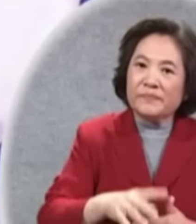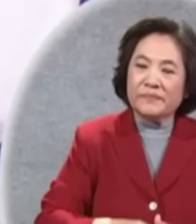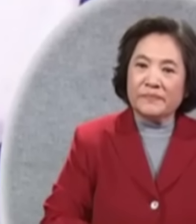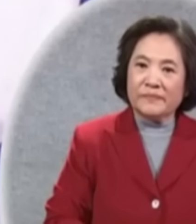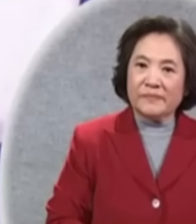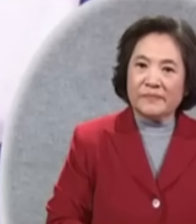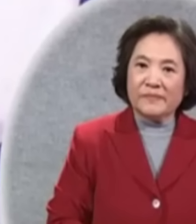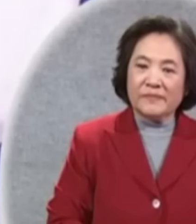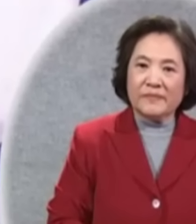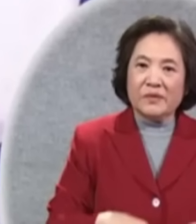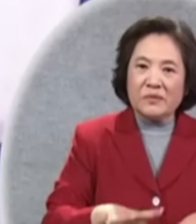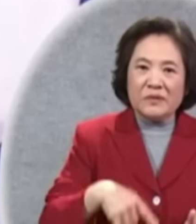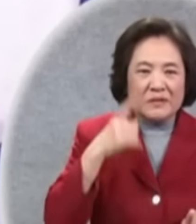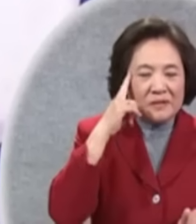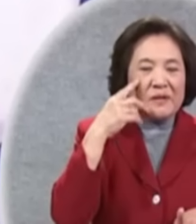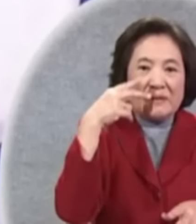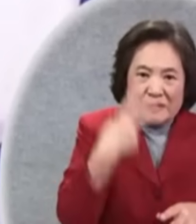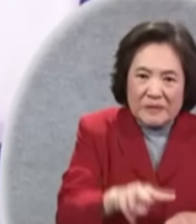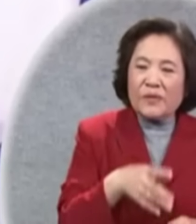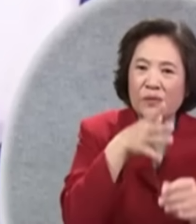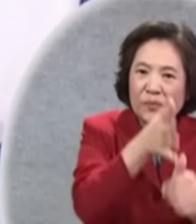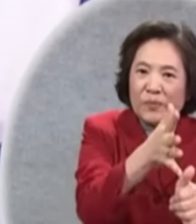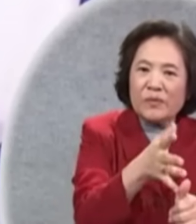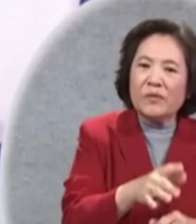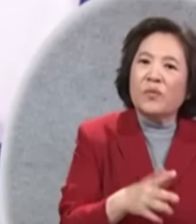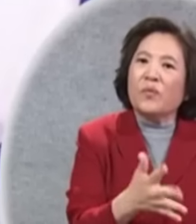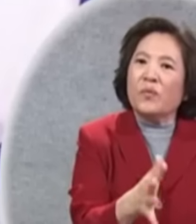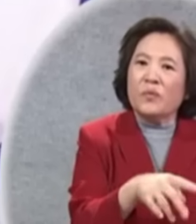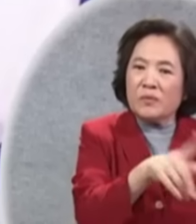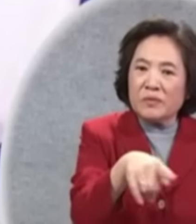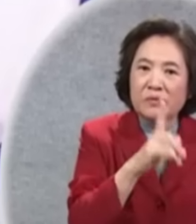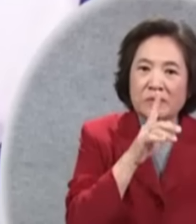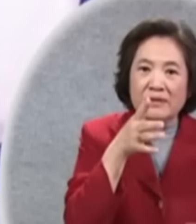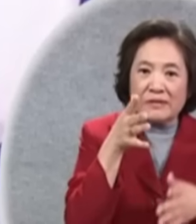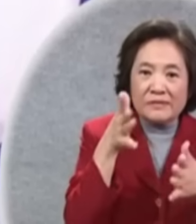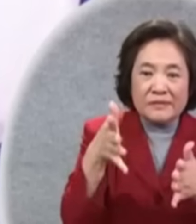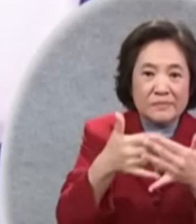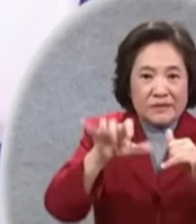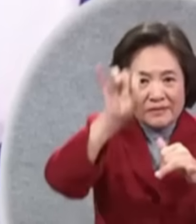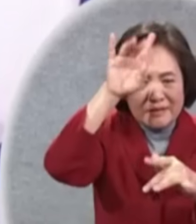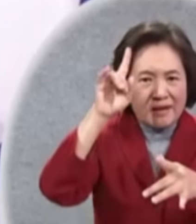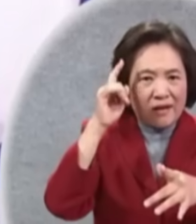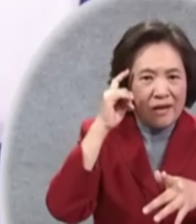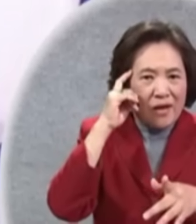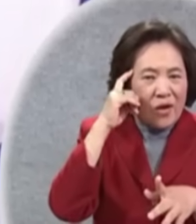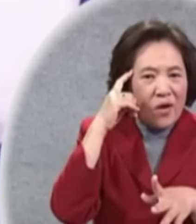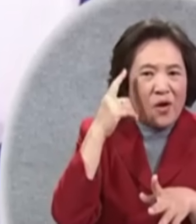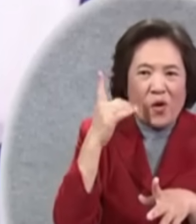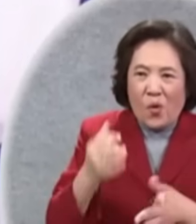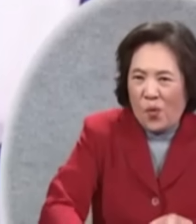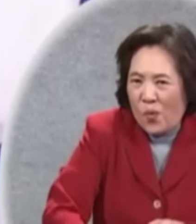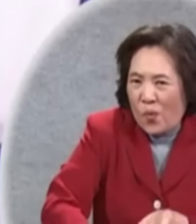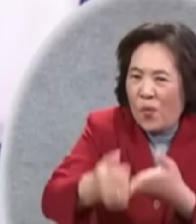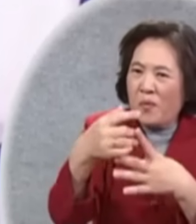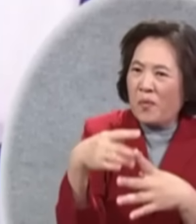我在這裡特別要請問 你們為什麼要這麼寵愛民進黨 講一個道理給我聽一下